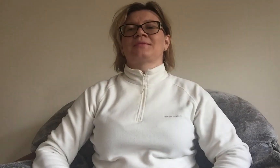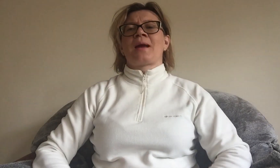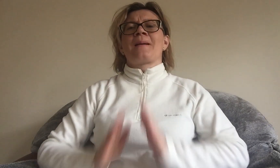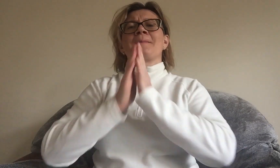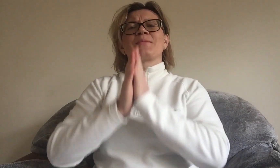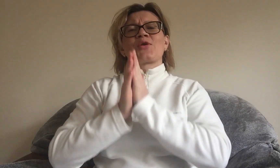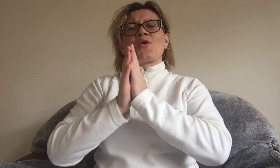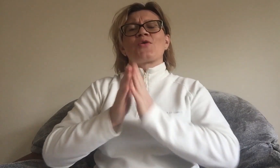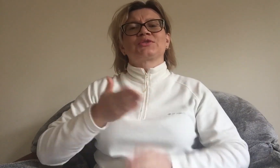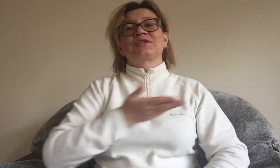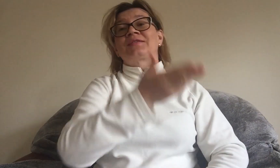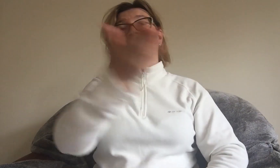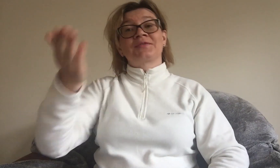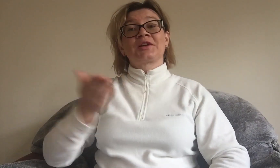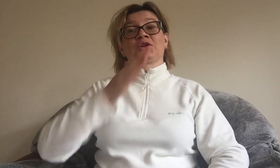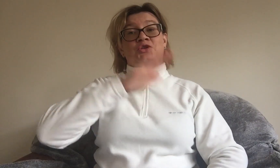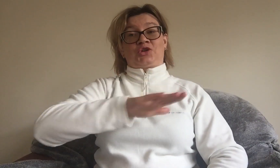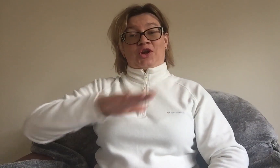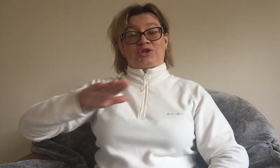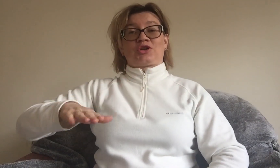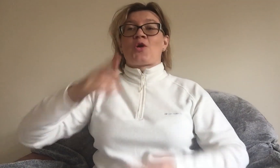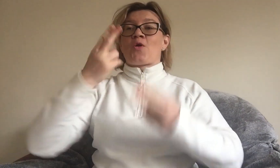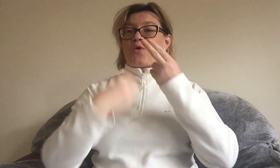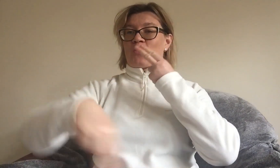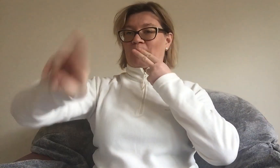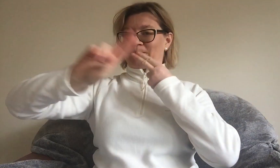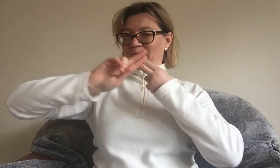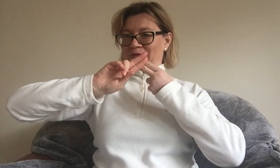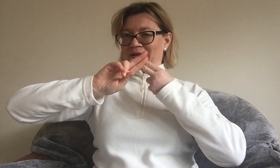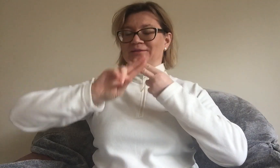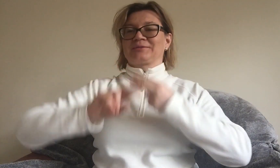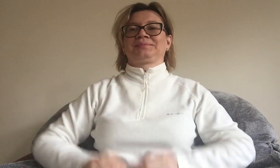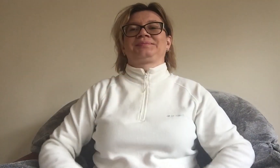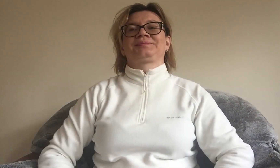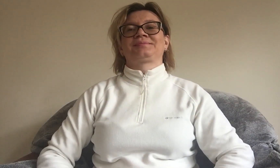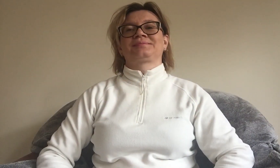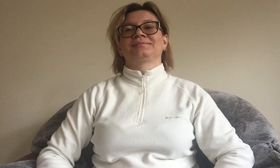proszę abyście odpowiedziały na te pytania.